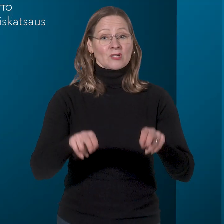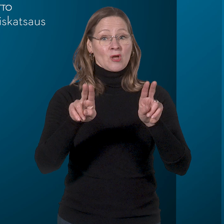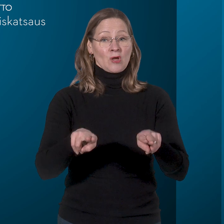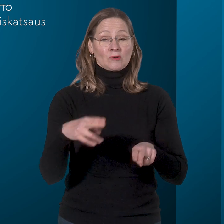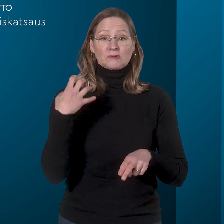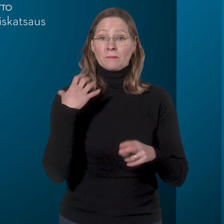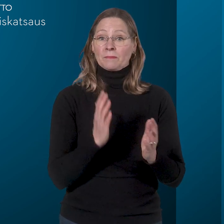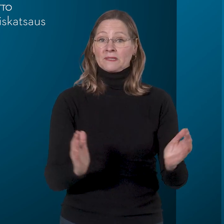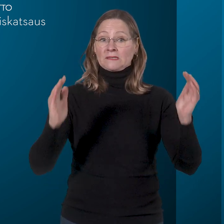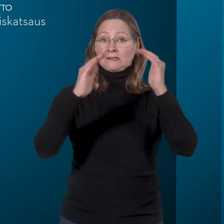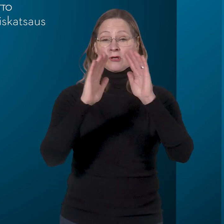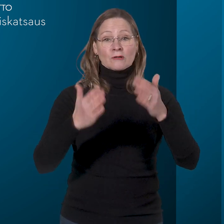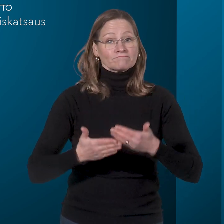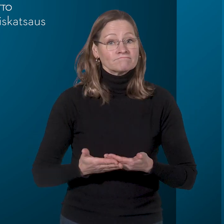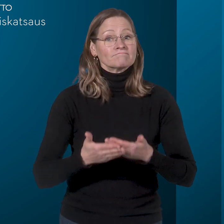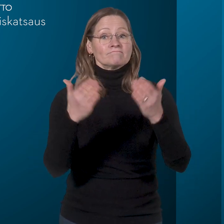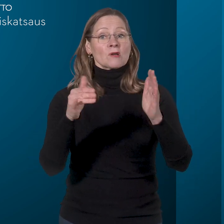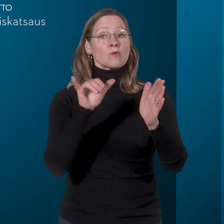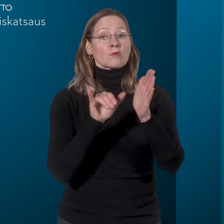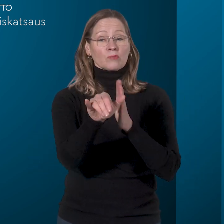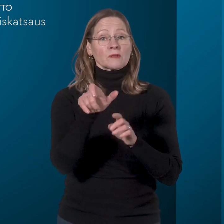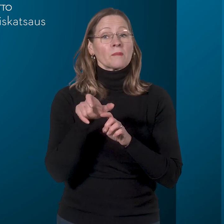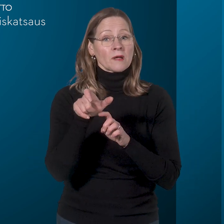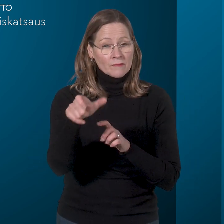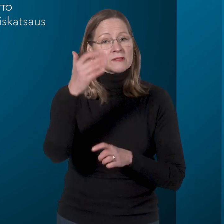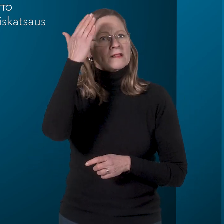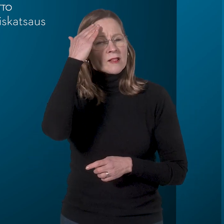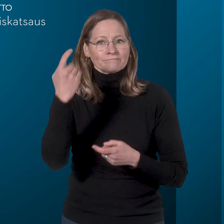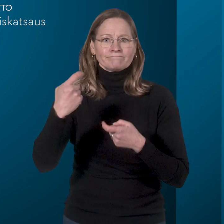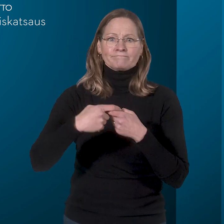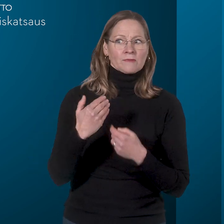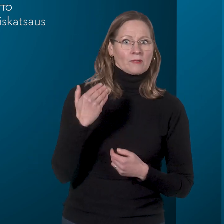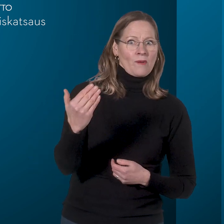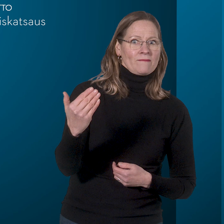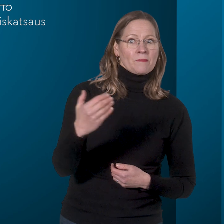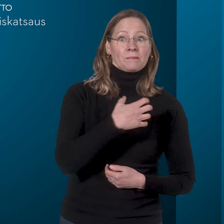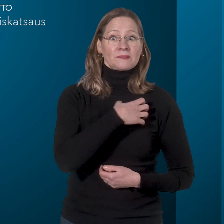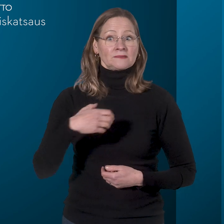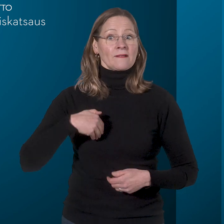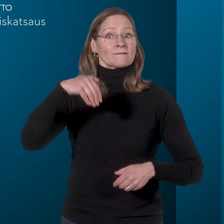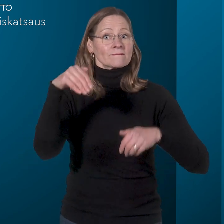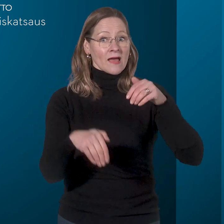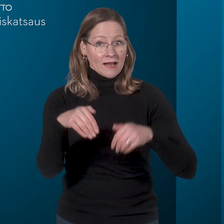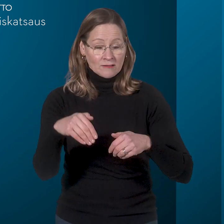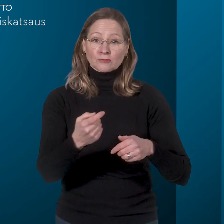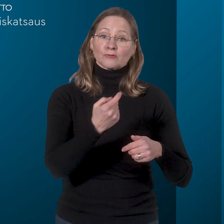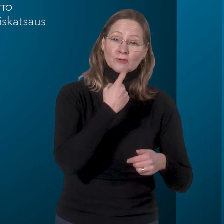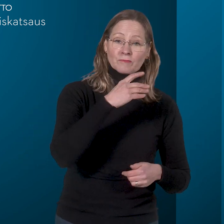Oikeusministeriö on julkaissut Youtube-kanavallaan tietoa - tulevista presidentin- vaaleista sekä suomalaisella -